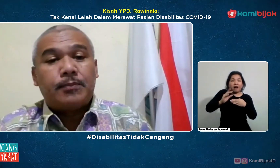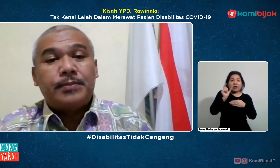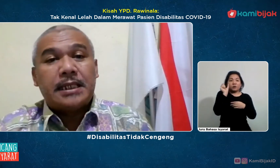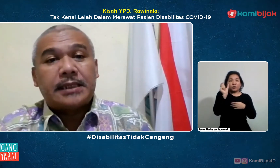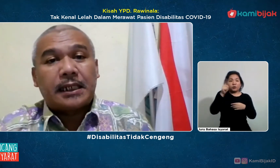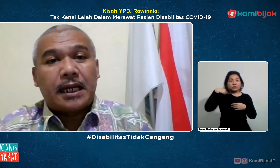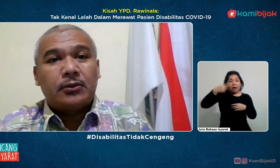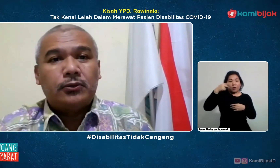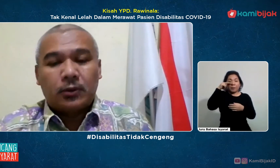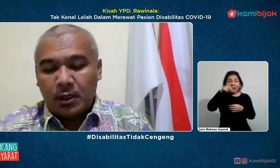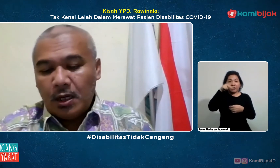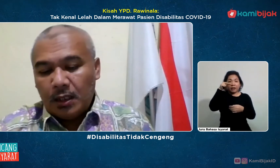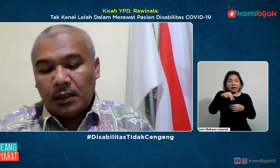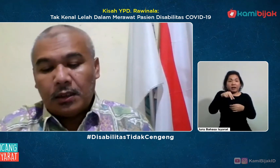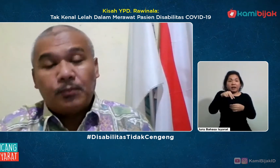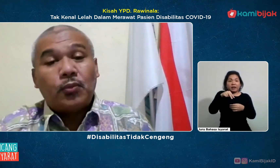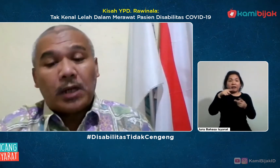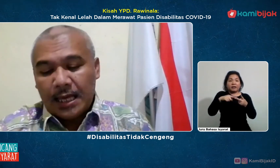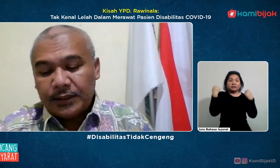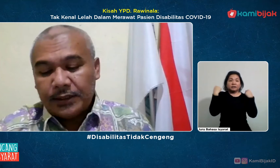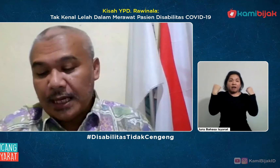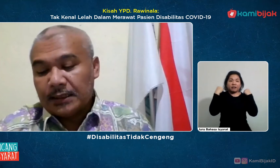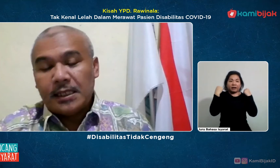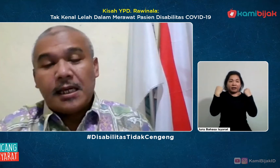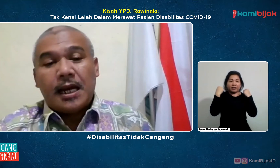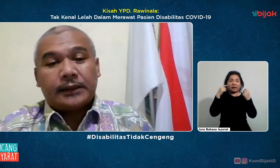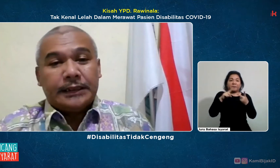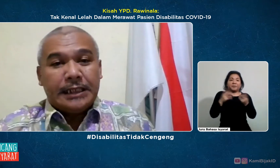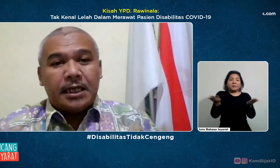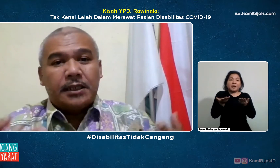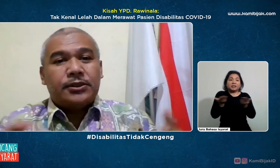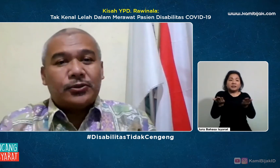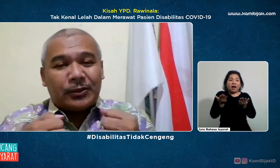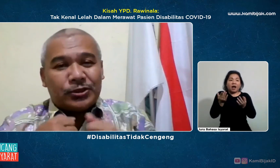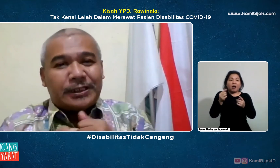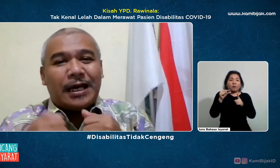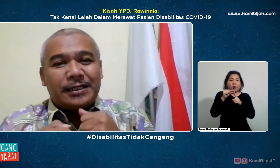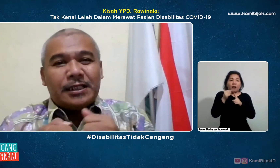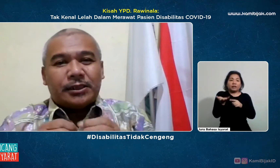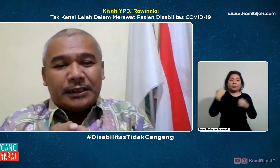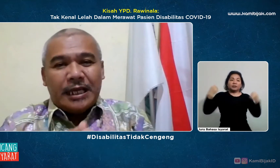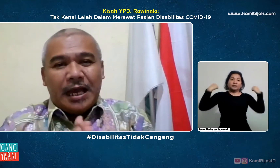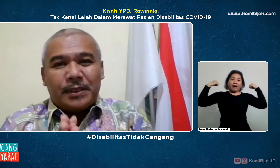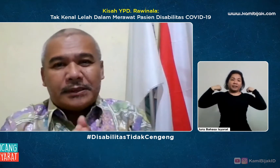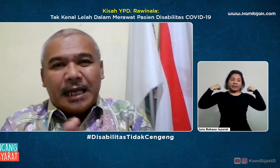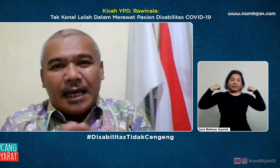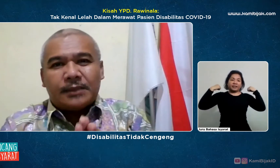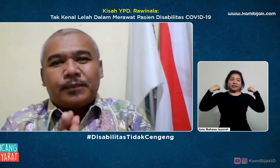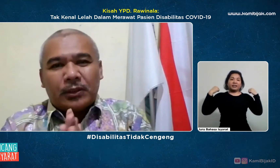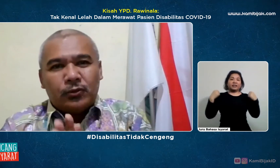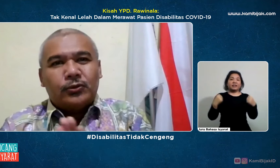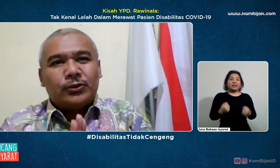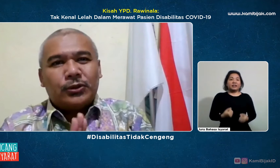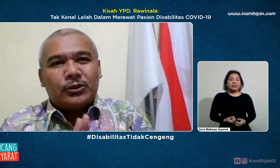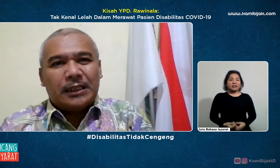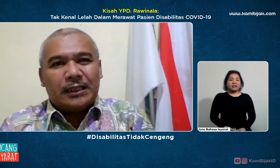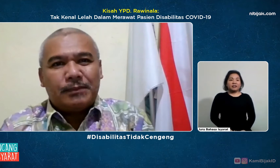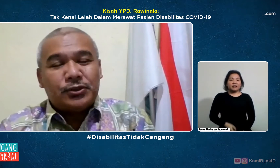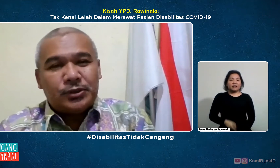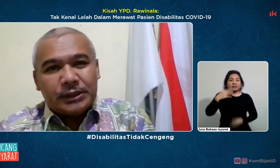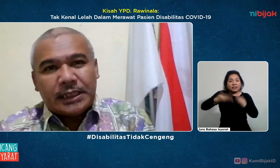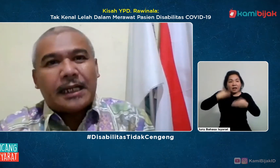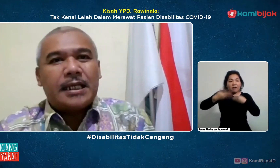dan membiasakan untuk pola hidup sehat artinya di situ harus kita setiap saat perlu untuk mencuci tangan